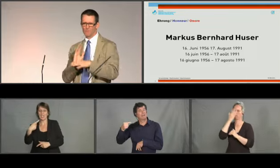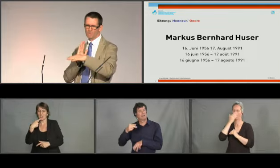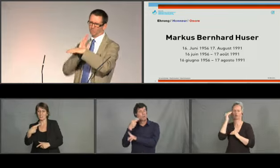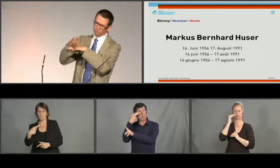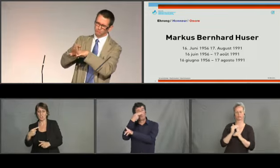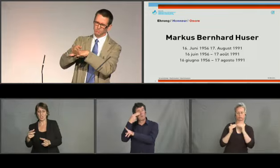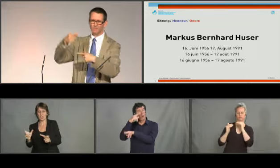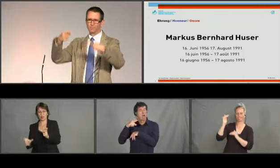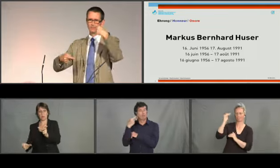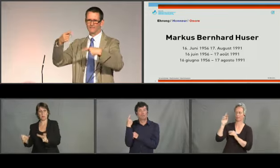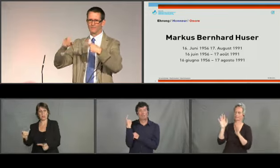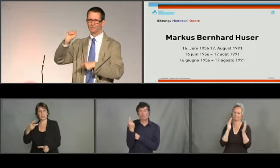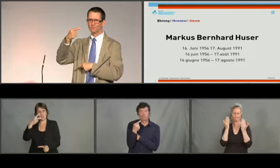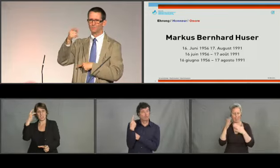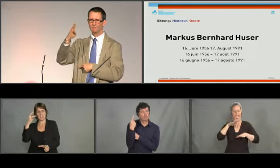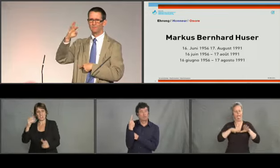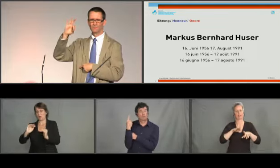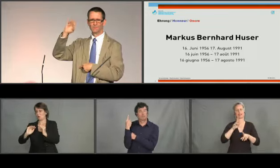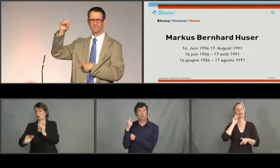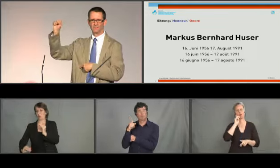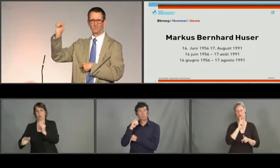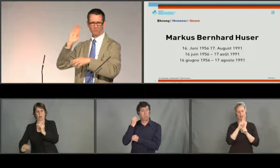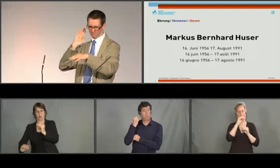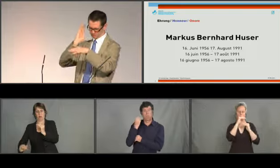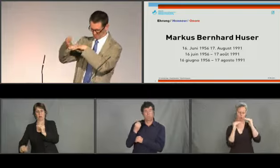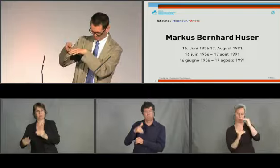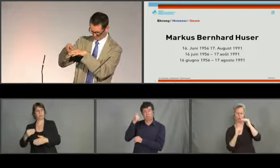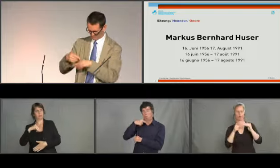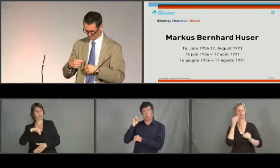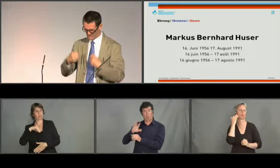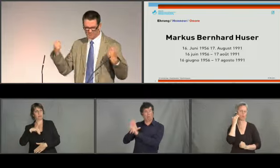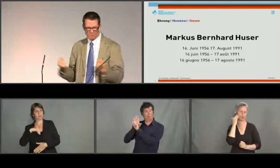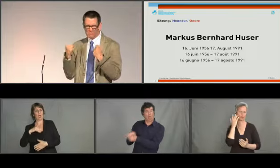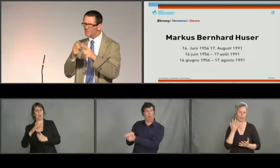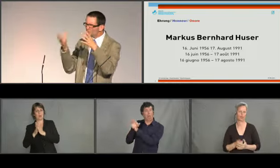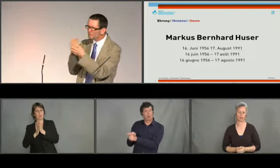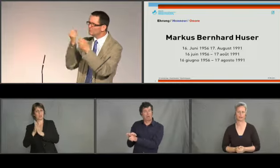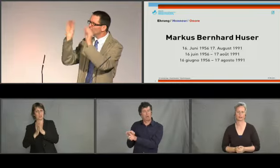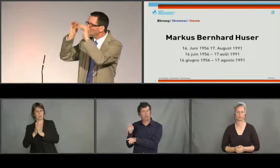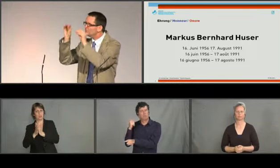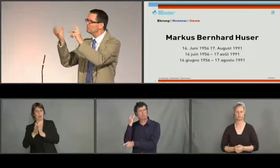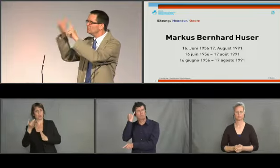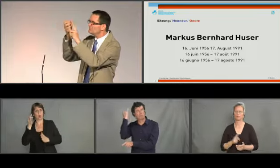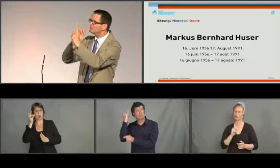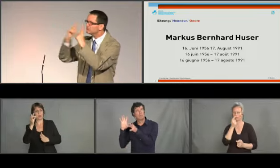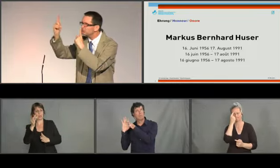an die gehörlosen Menschen erinnert. Und so hat er sich engagiert und sich stark